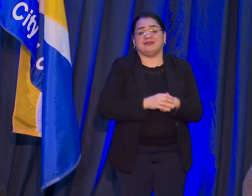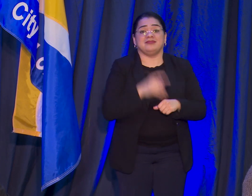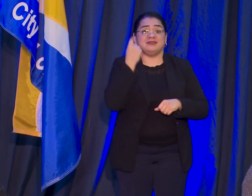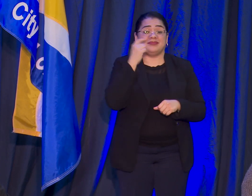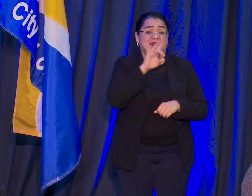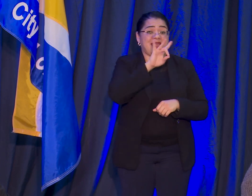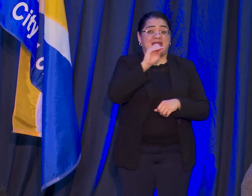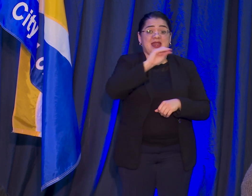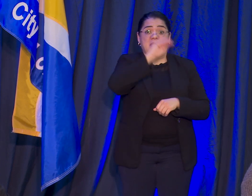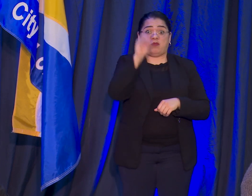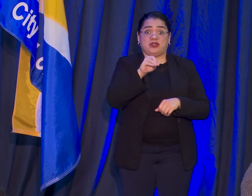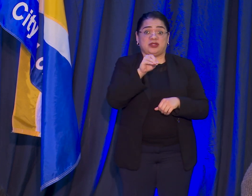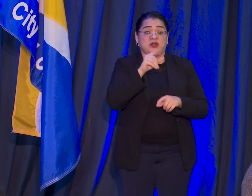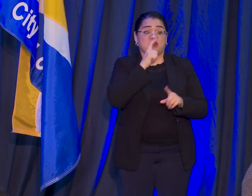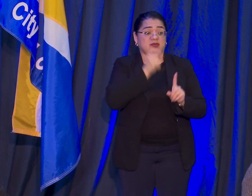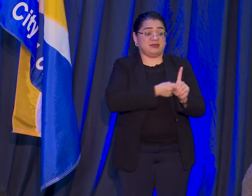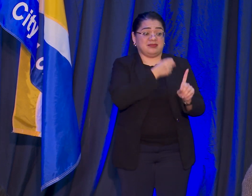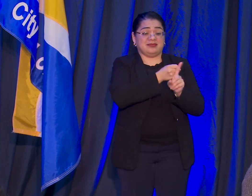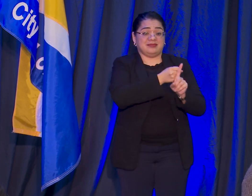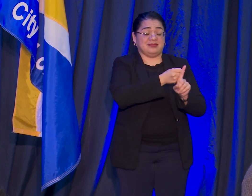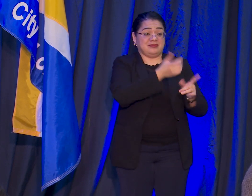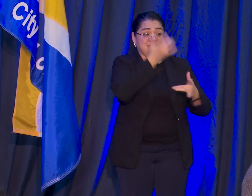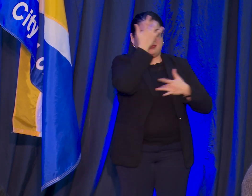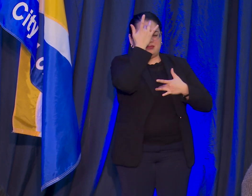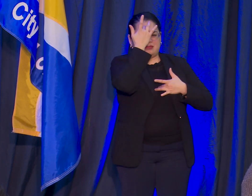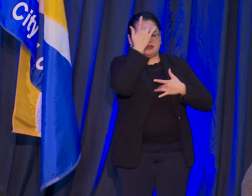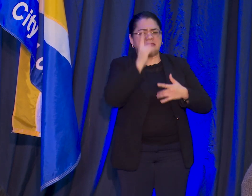ciento de las personas infect Ava's experimental una enfermedad